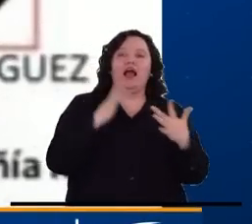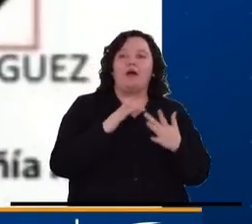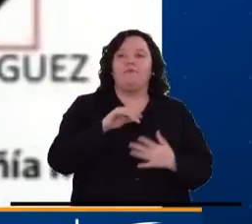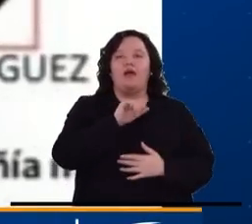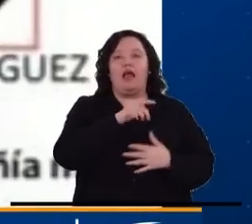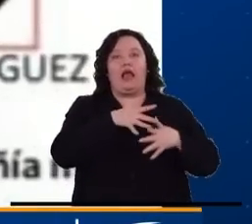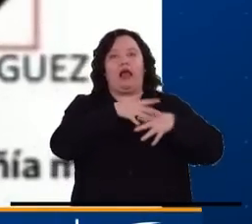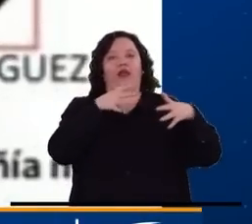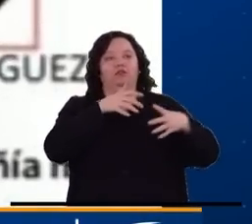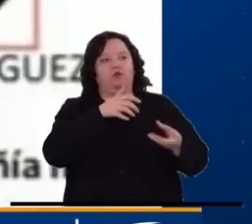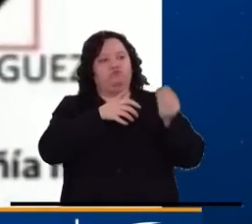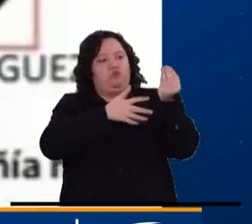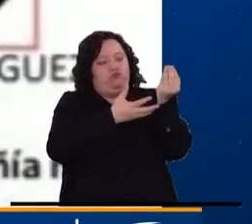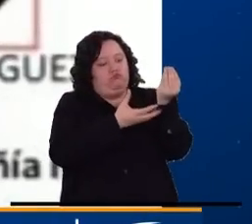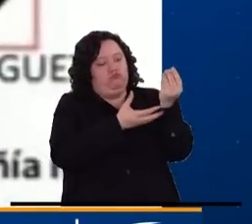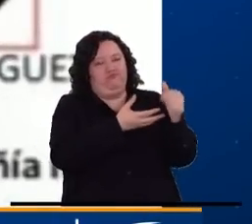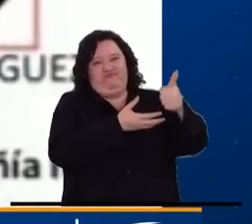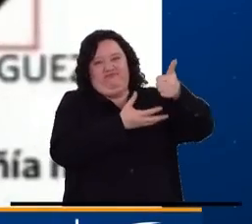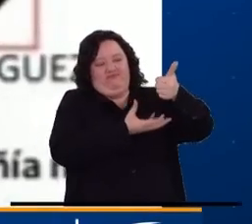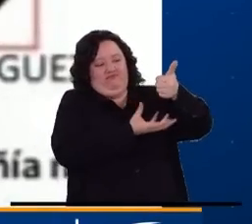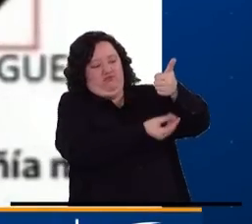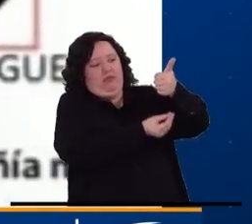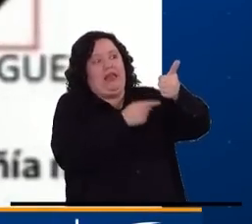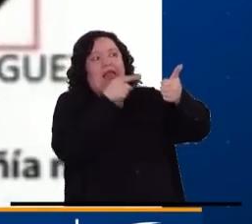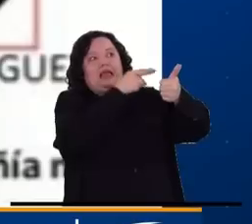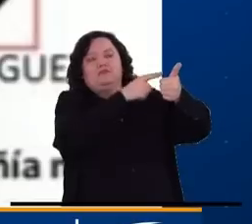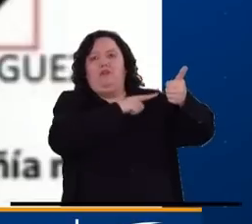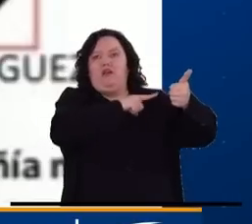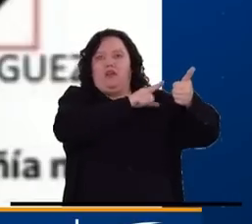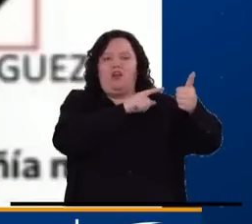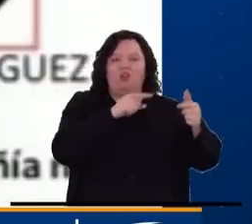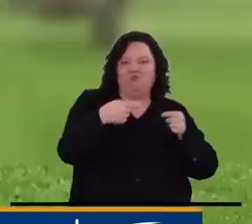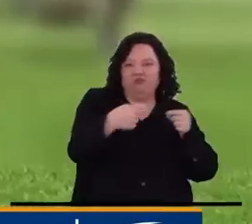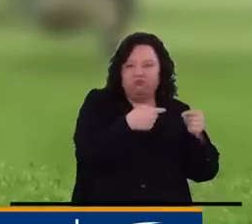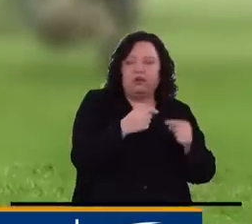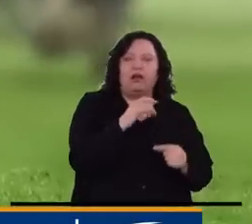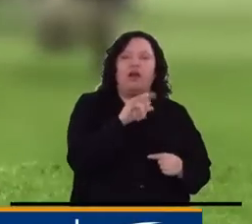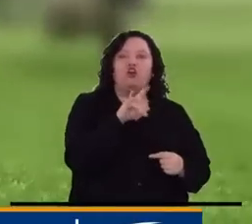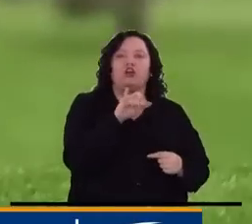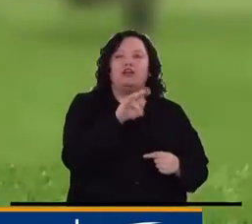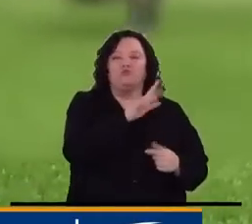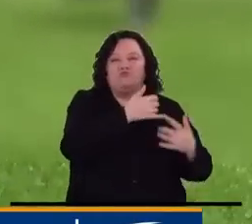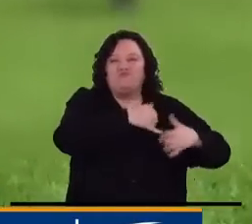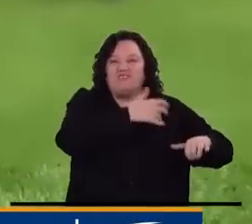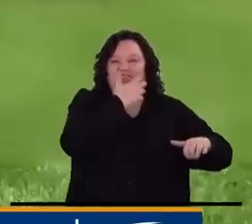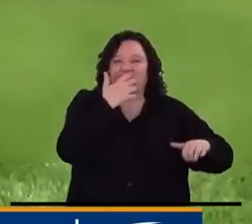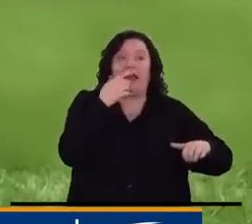)))Tras combates en el Putumayo y capitanes del ejército y los comandos de frontera de la segunda Marquetalia, las autoridades reportaron varias